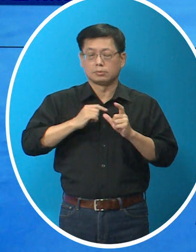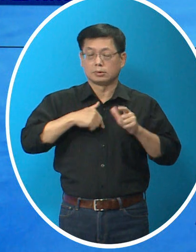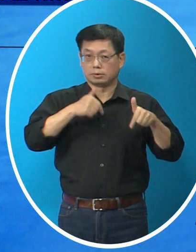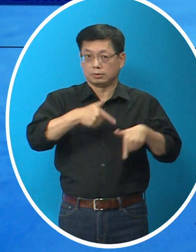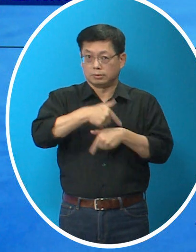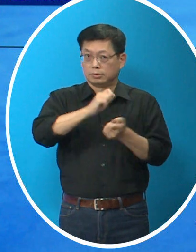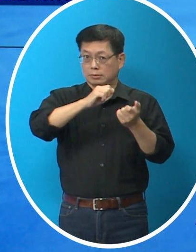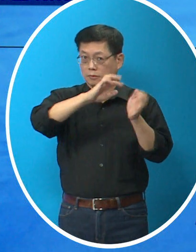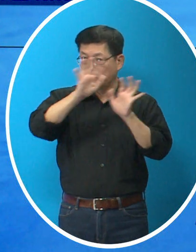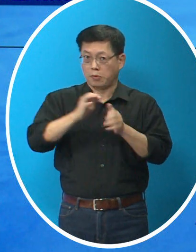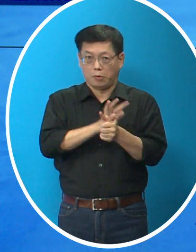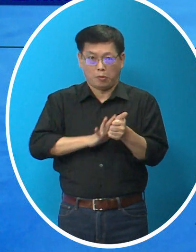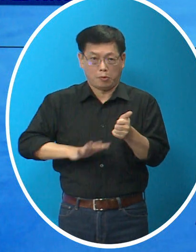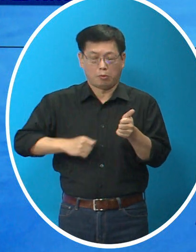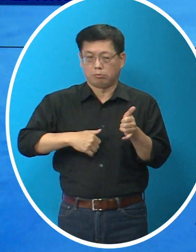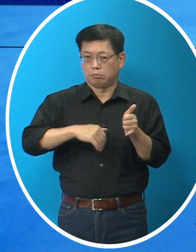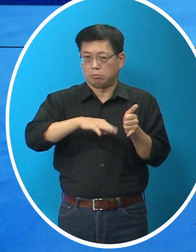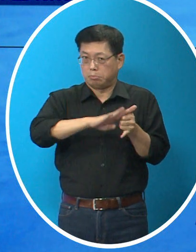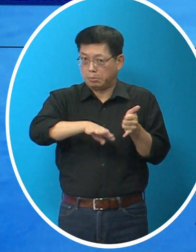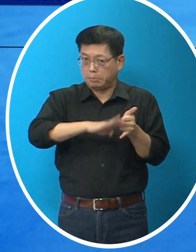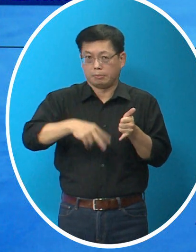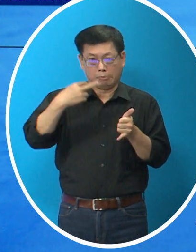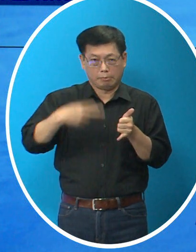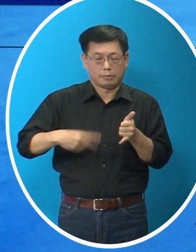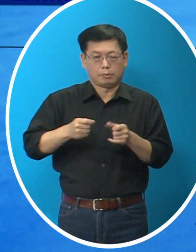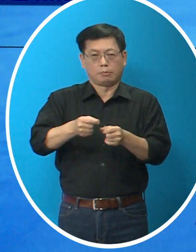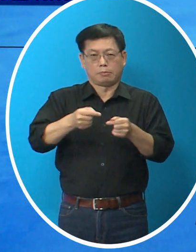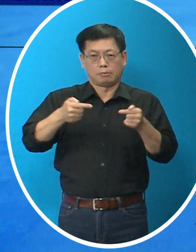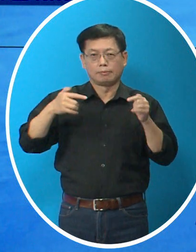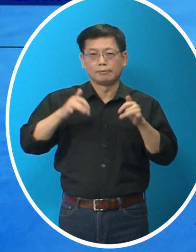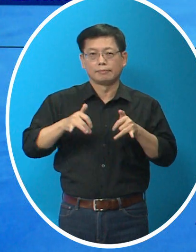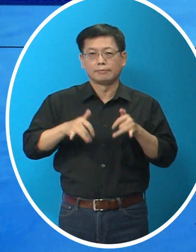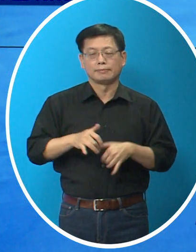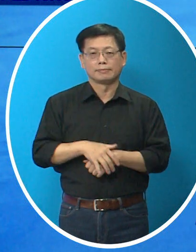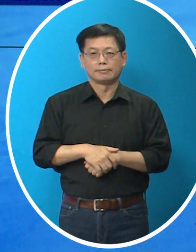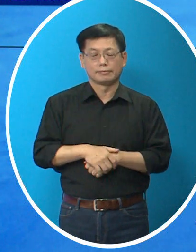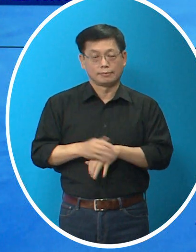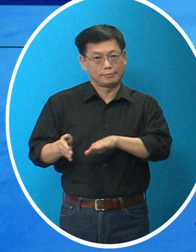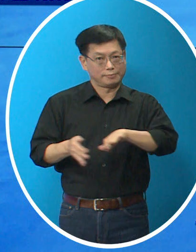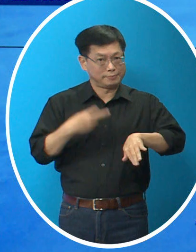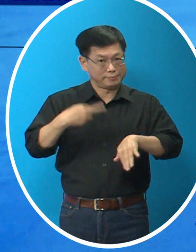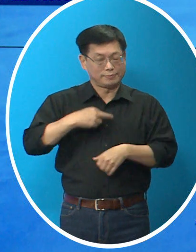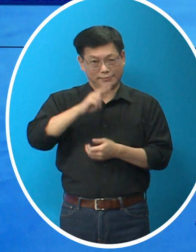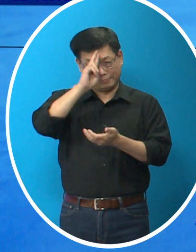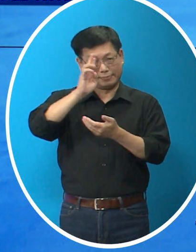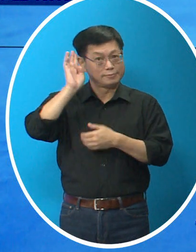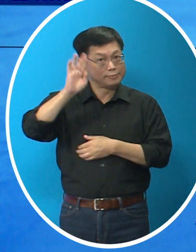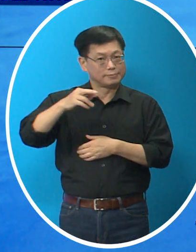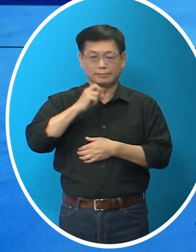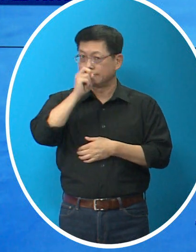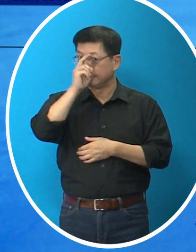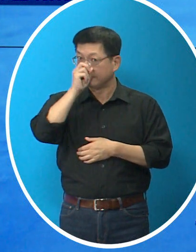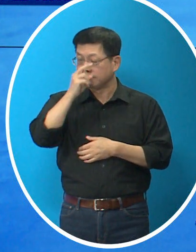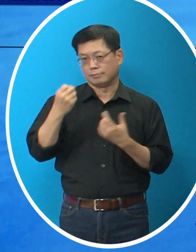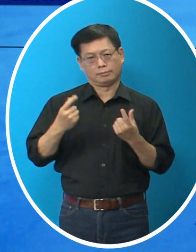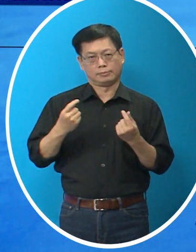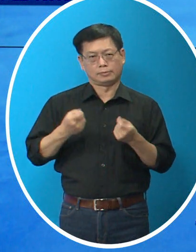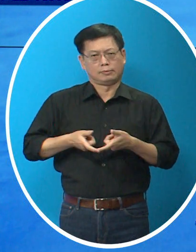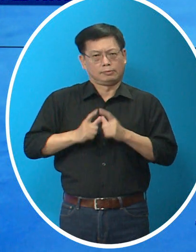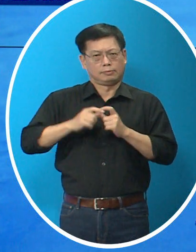中南部地區的降雨會開始明顯起來 除此之外在中午過後 宜蘭地區的降雨也是非常的明顯